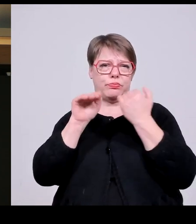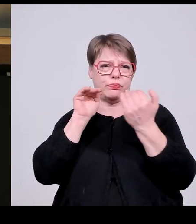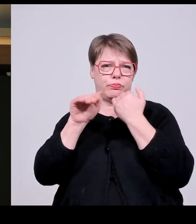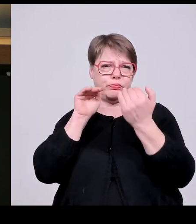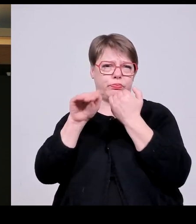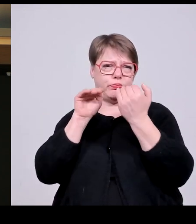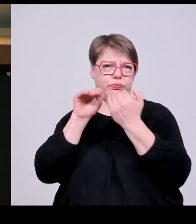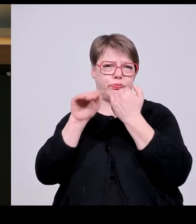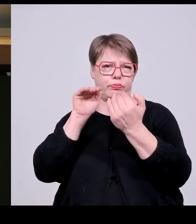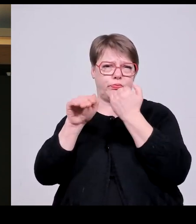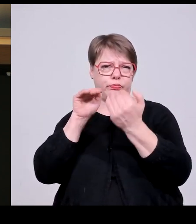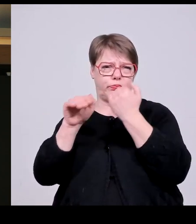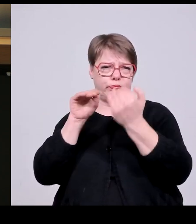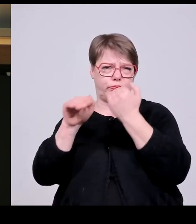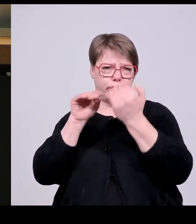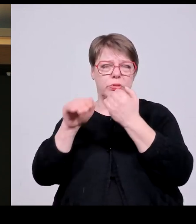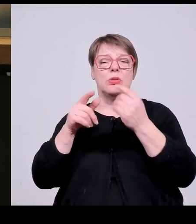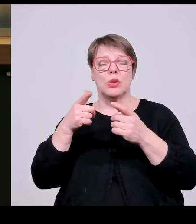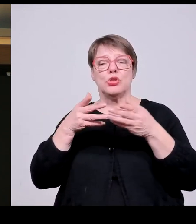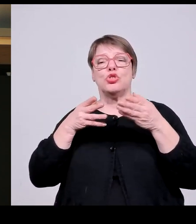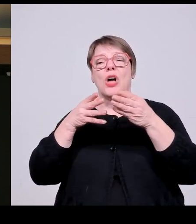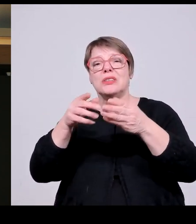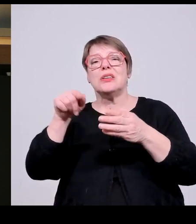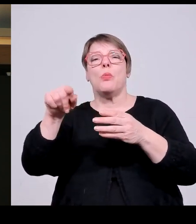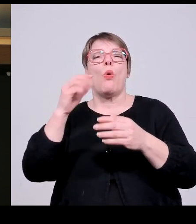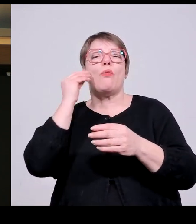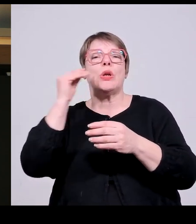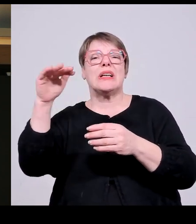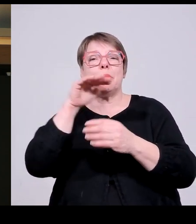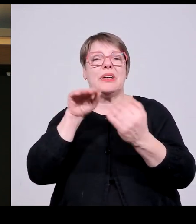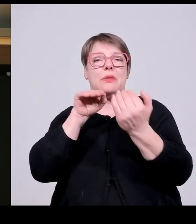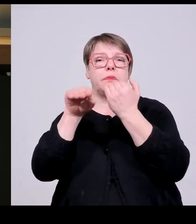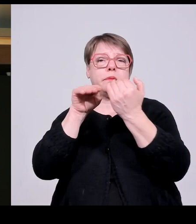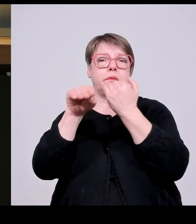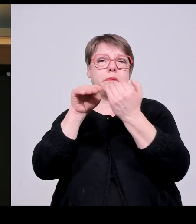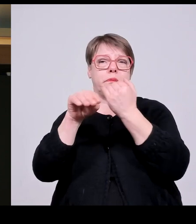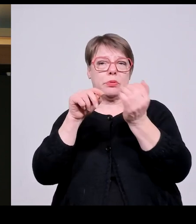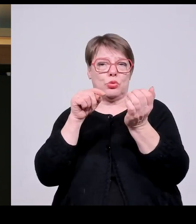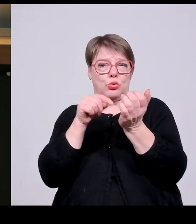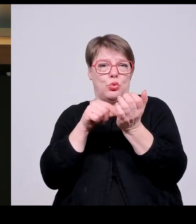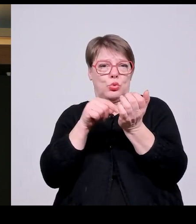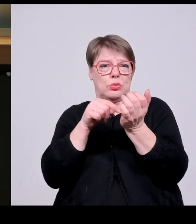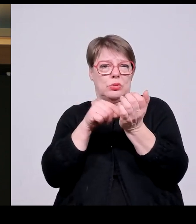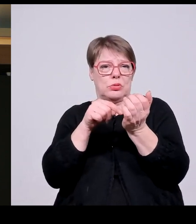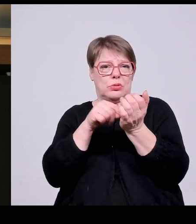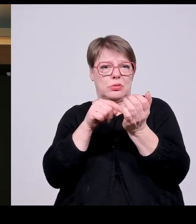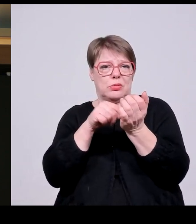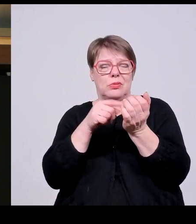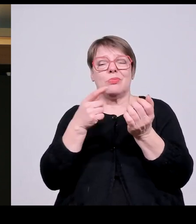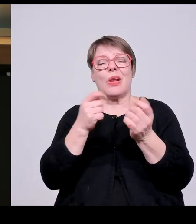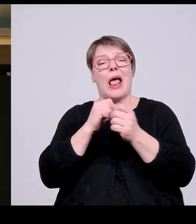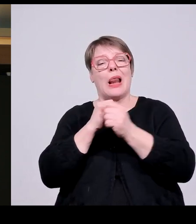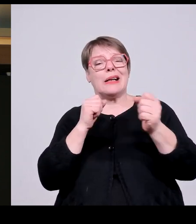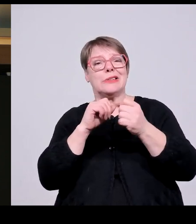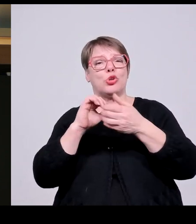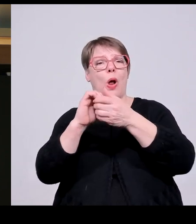eine Straße endet im Nirwana im Nichts, Herr Abgeord. Sie haben das richtig beschrieben. Und genau so ist es hier.